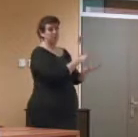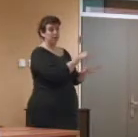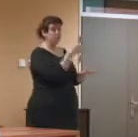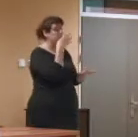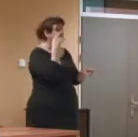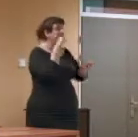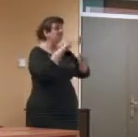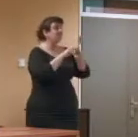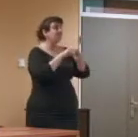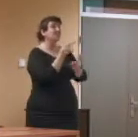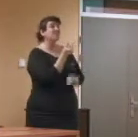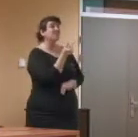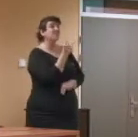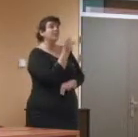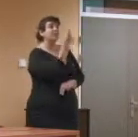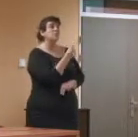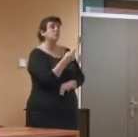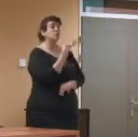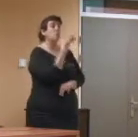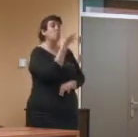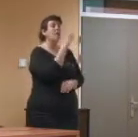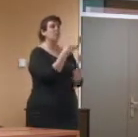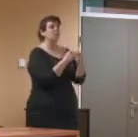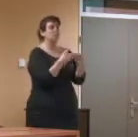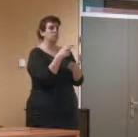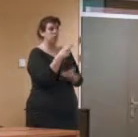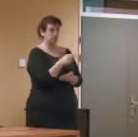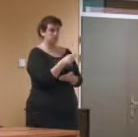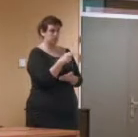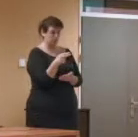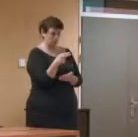mes de 40 millones de euros si sumamos todas las partidas, en dos días.